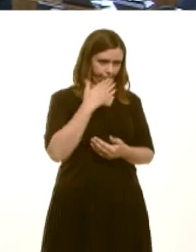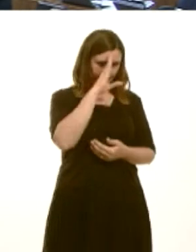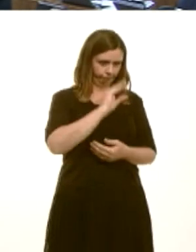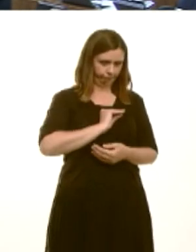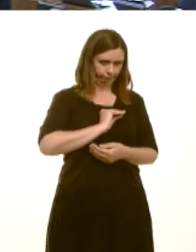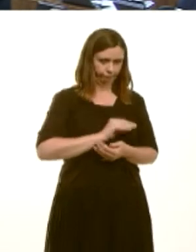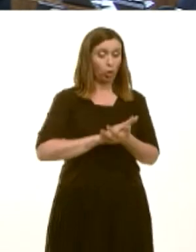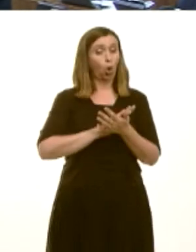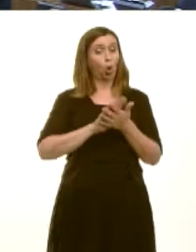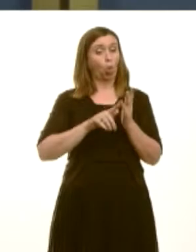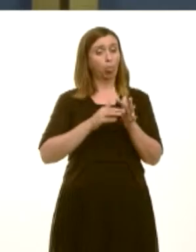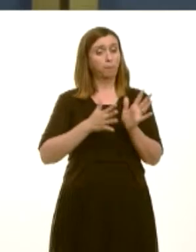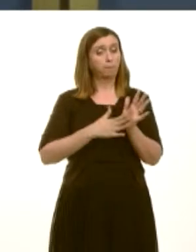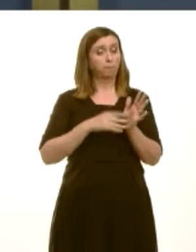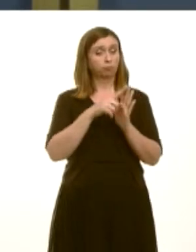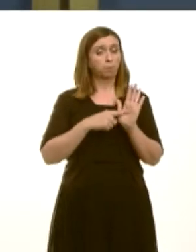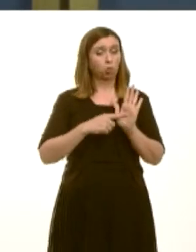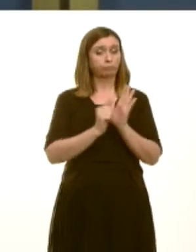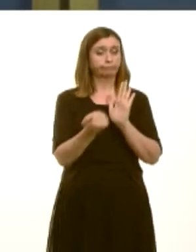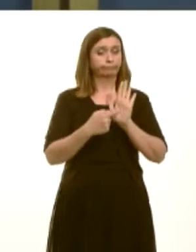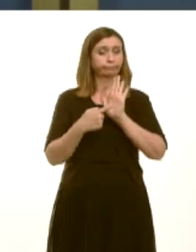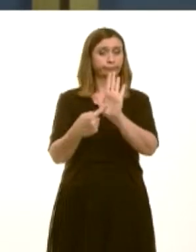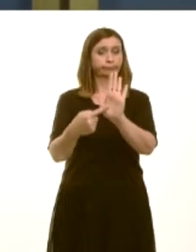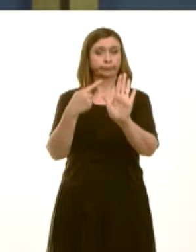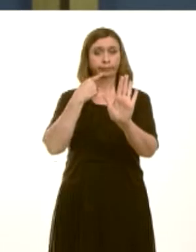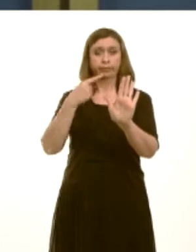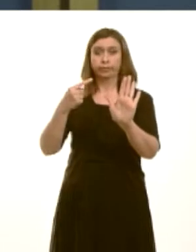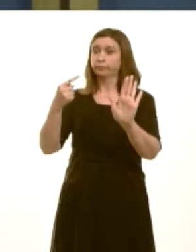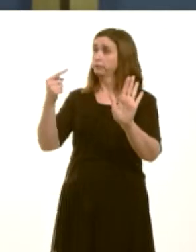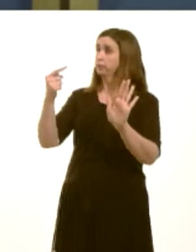adroddiad Holtham, fod Cymruín cael ei thangyllido o ryw £300 miliwn y flwyddyn. Mae hynnyín